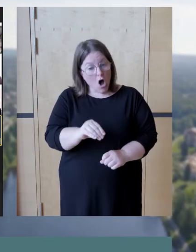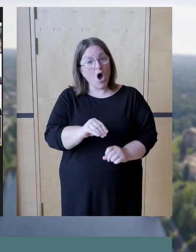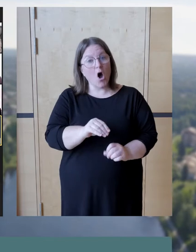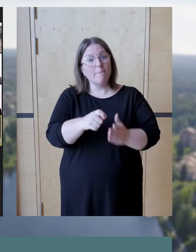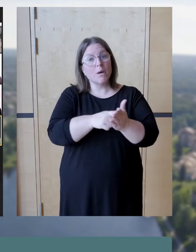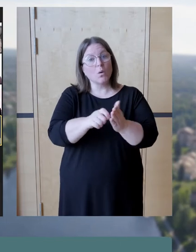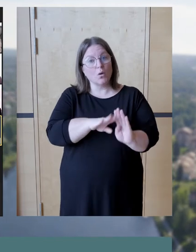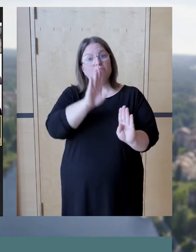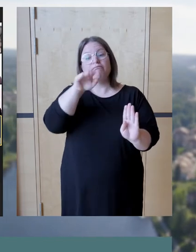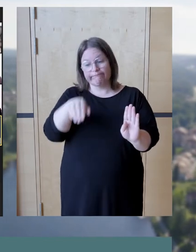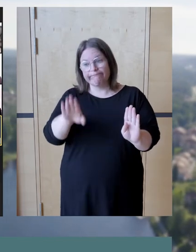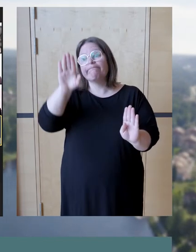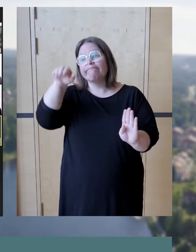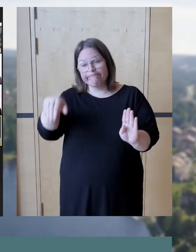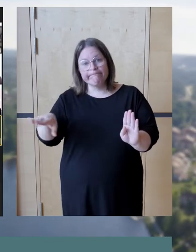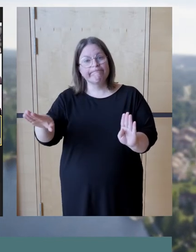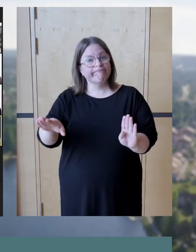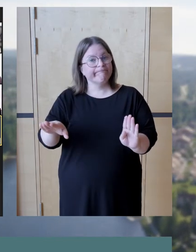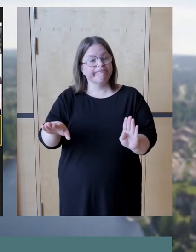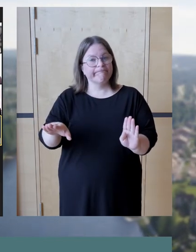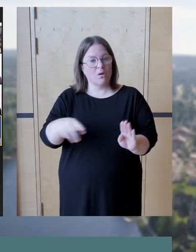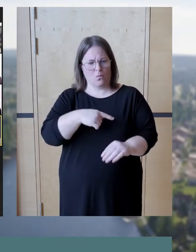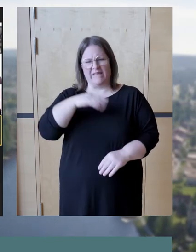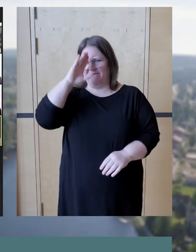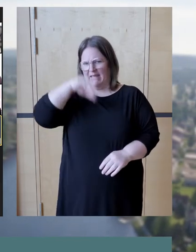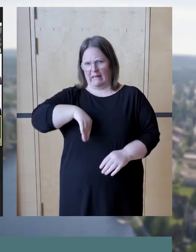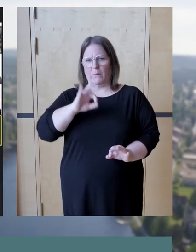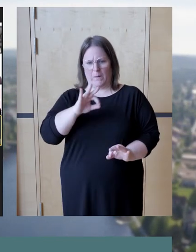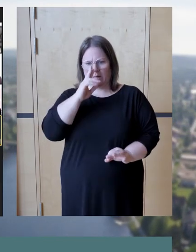Ja men vi vet Visst vet hur det ser ut om du vet att det tar tid att bygga